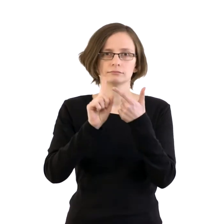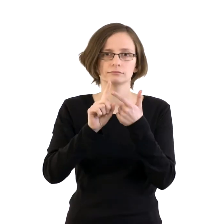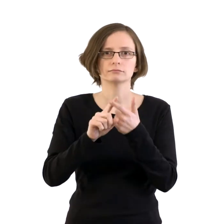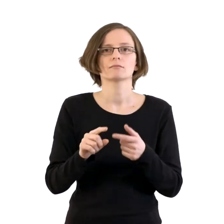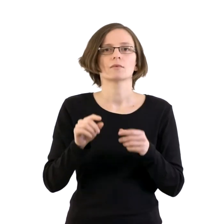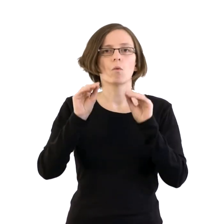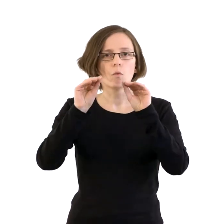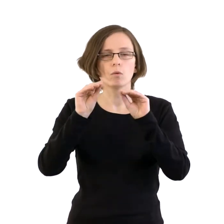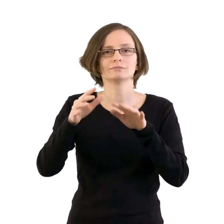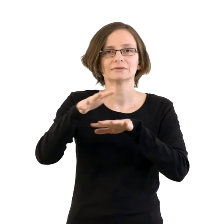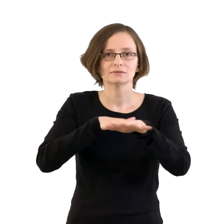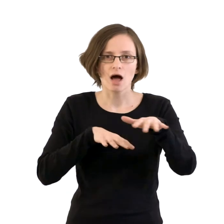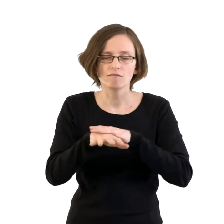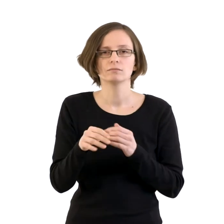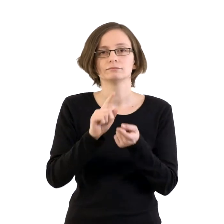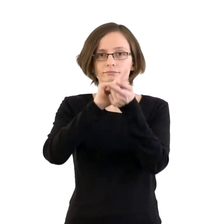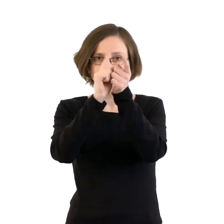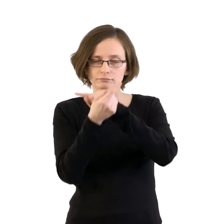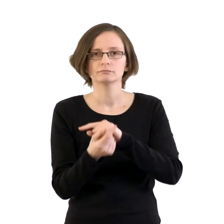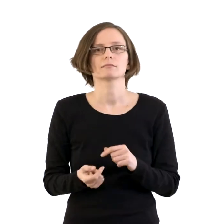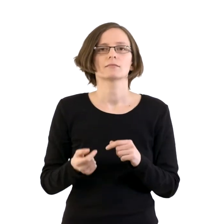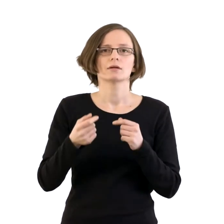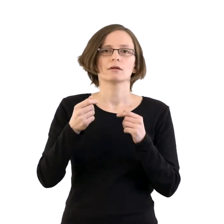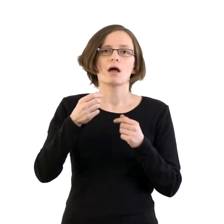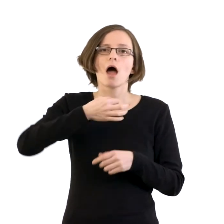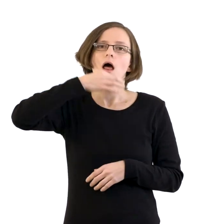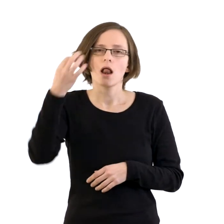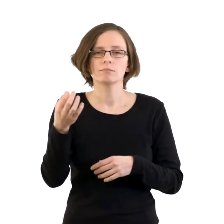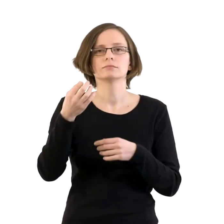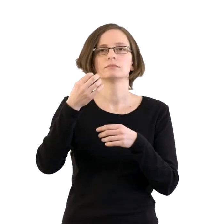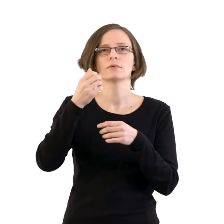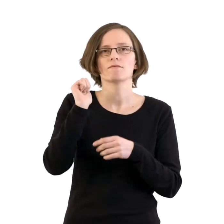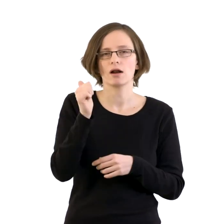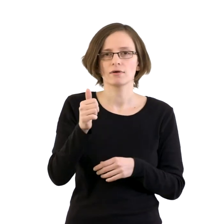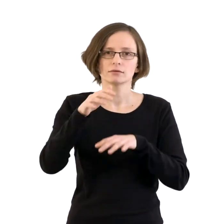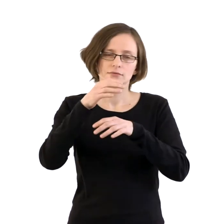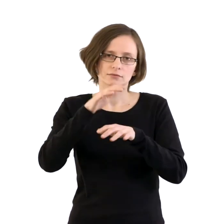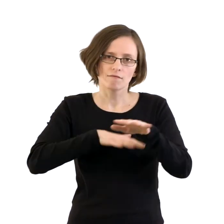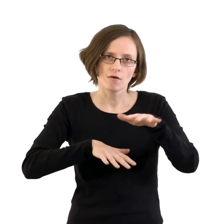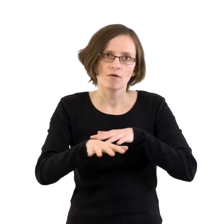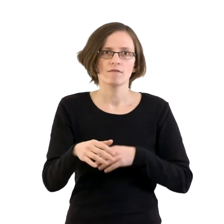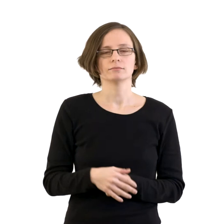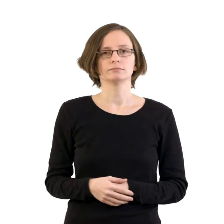nabywanie umiejętności zawodowych oraz przyuczenie do zawodu, podwyższanie kwalifikacji zawodowych